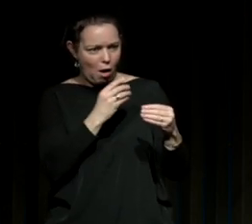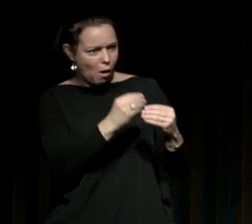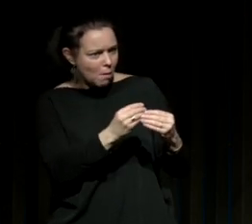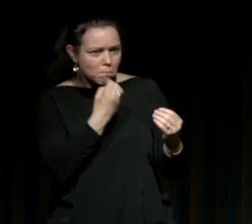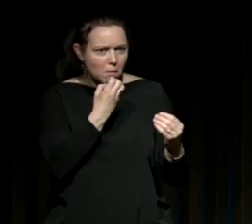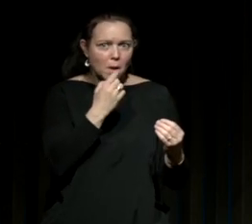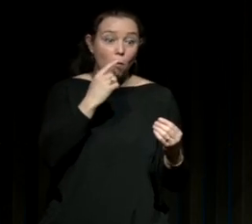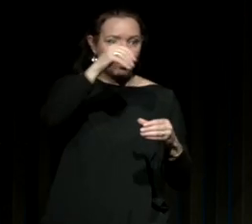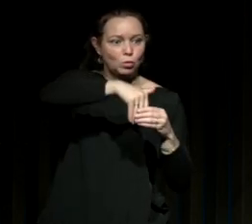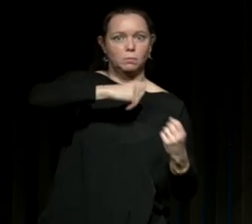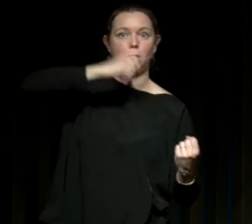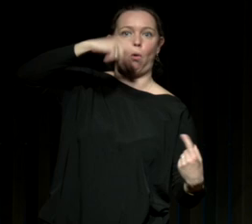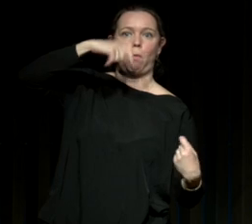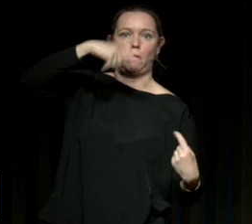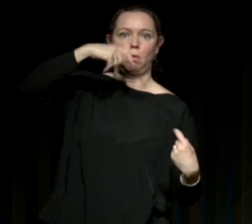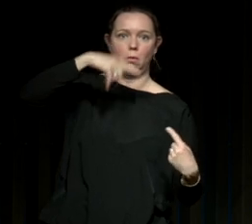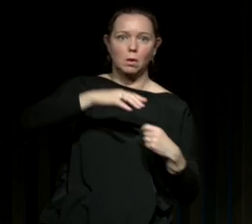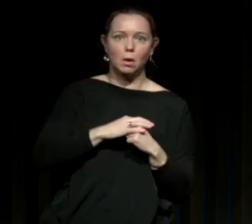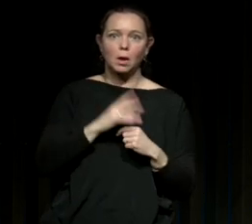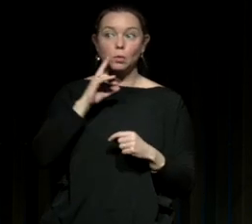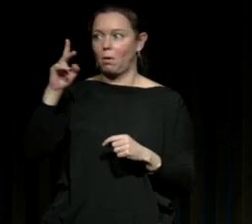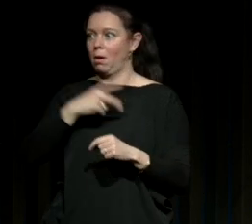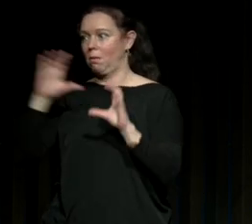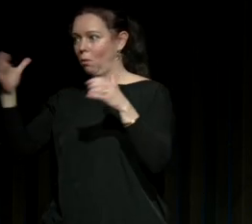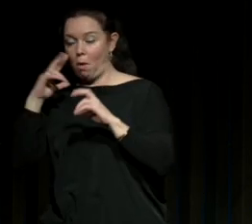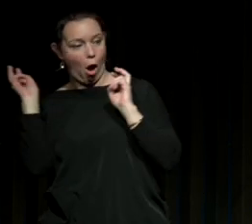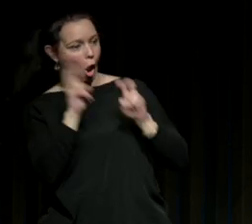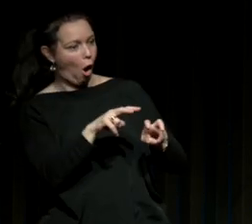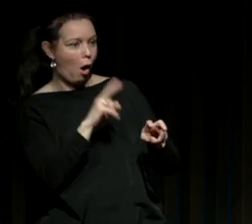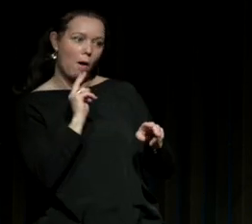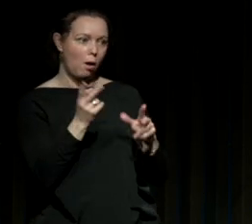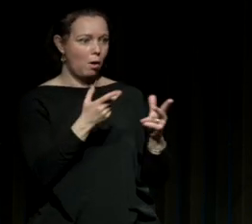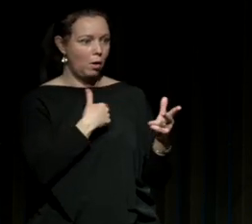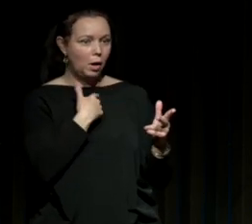hormones alors là on s'est pris d'intérêt pour cette ses propriétés sécrétoire du tissu adipeux